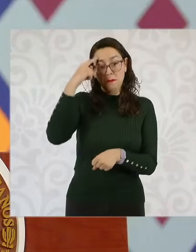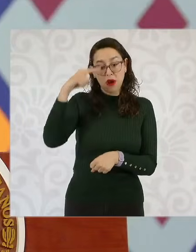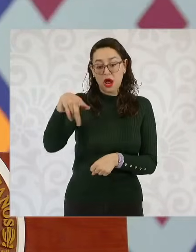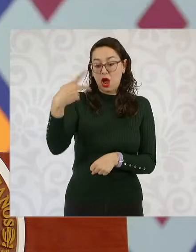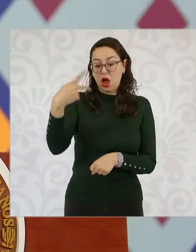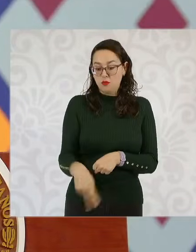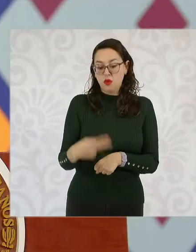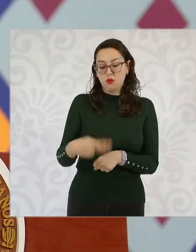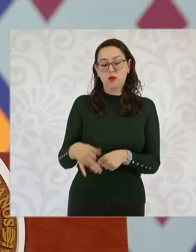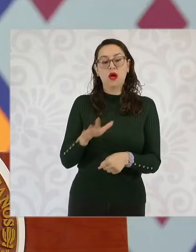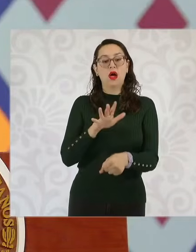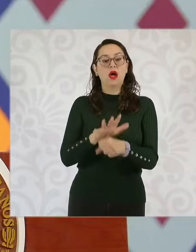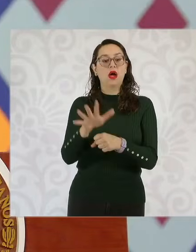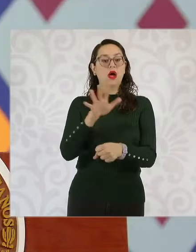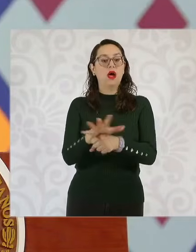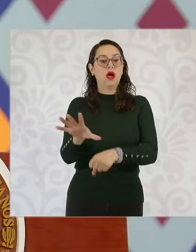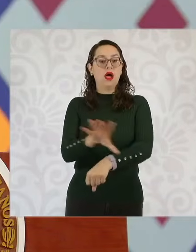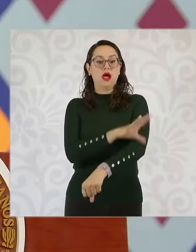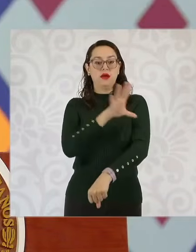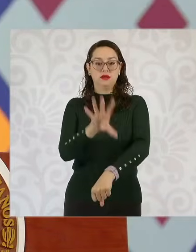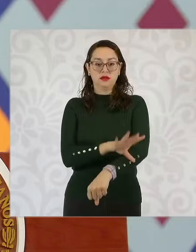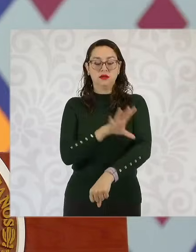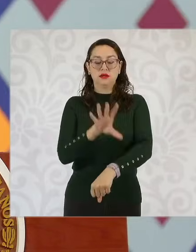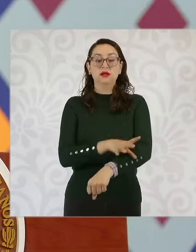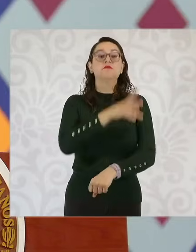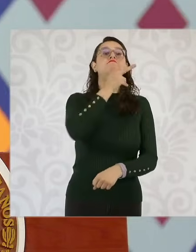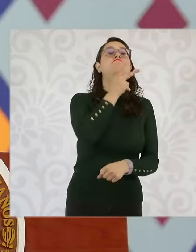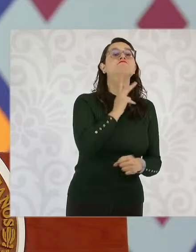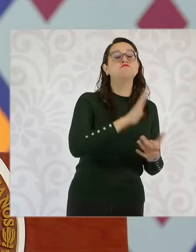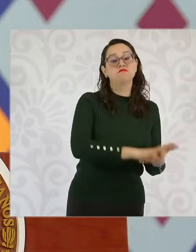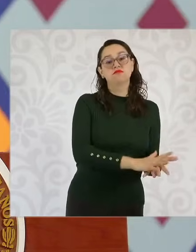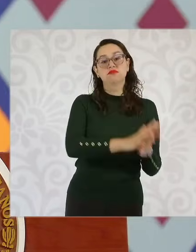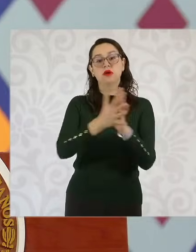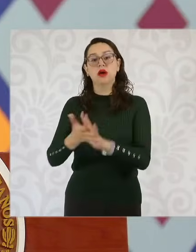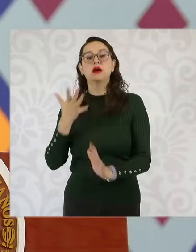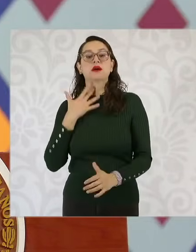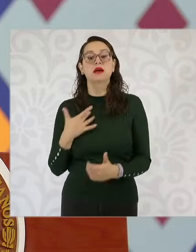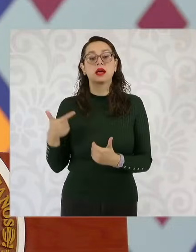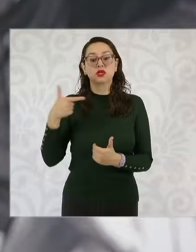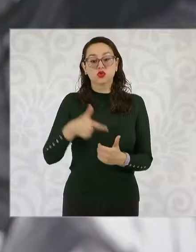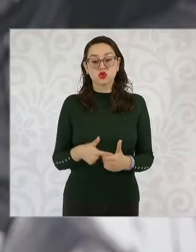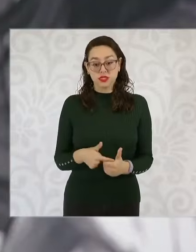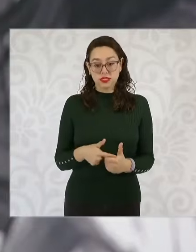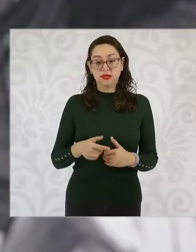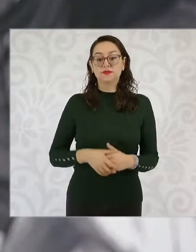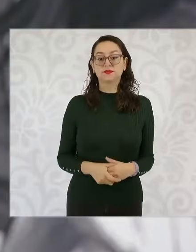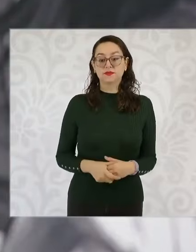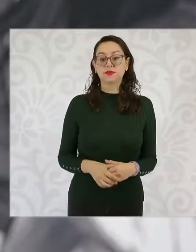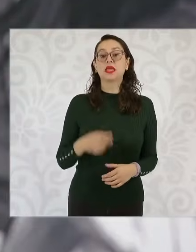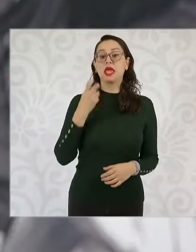través de una mayor refinación del crudo mexicano en este contexto Se elaboró el plan de trabajo